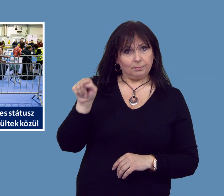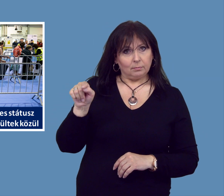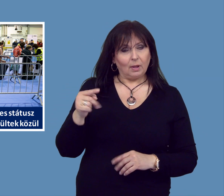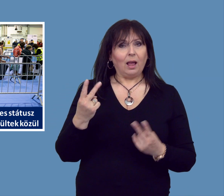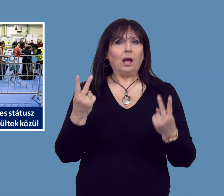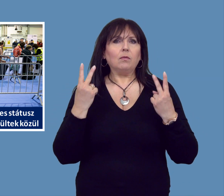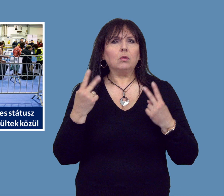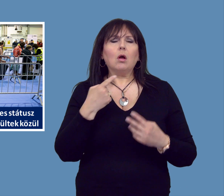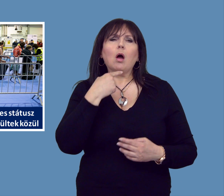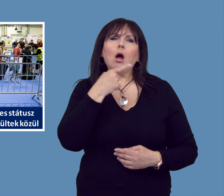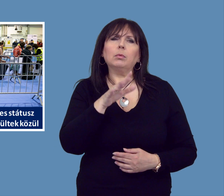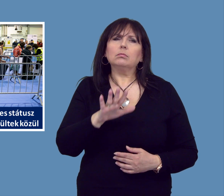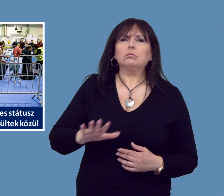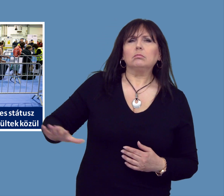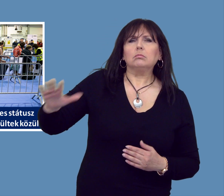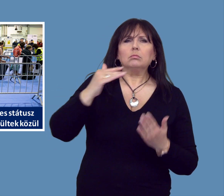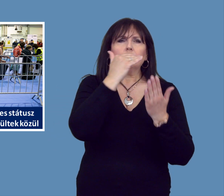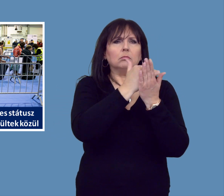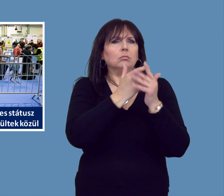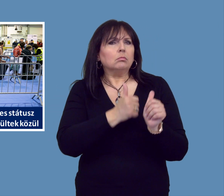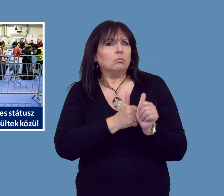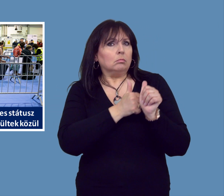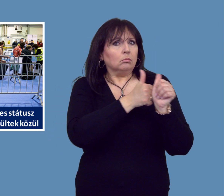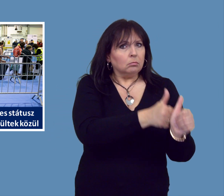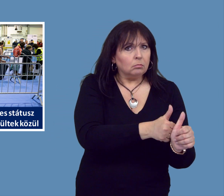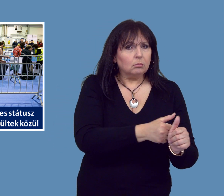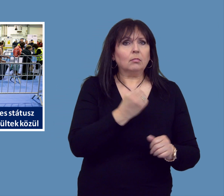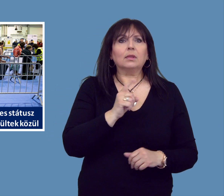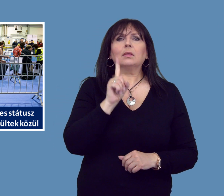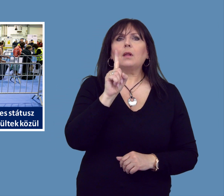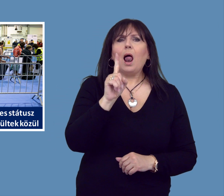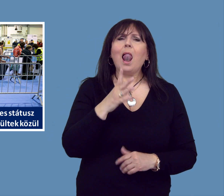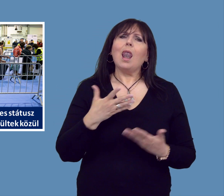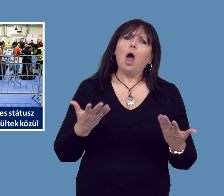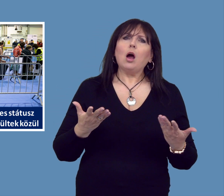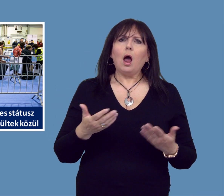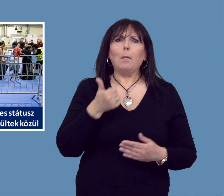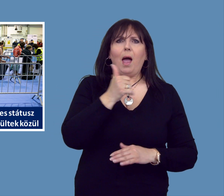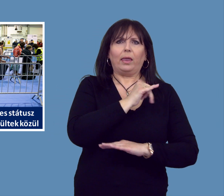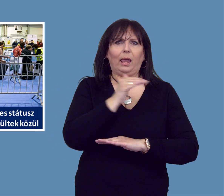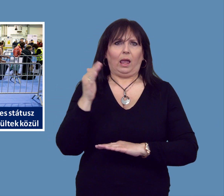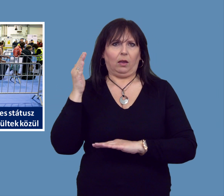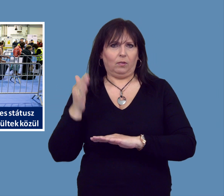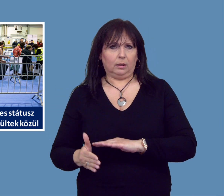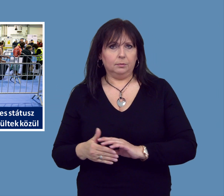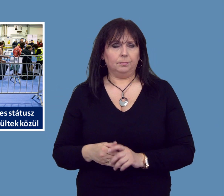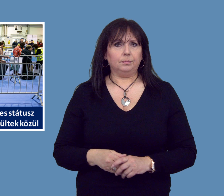amelynek érvényességi ideje az ideiglenes védelem időtartamához igazodik, de legfeljebb egy év.